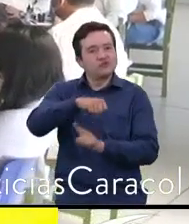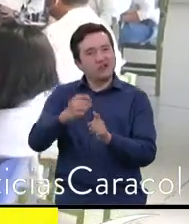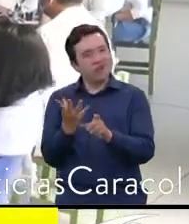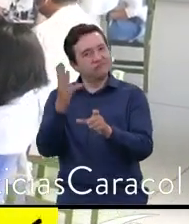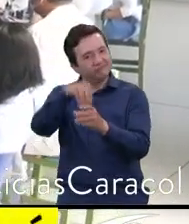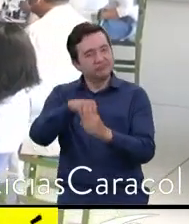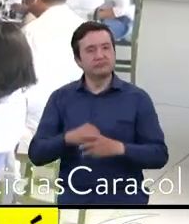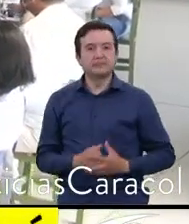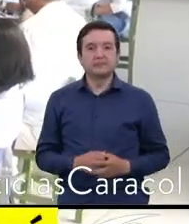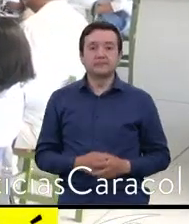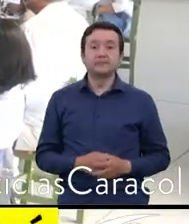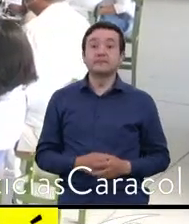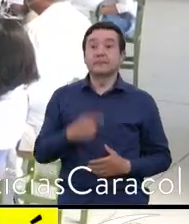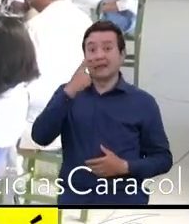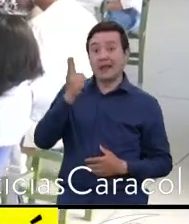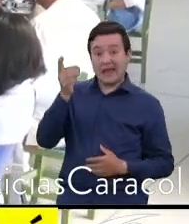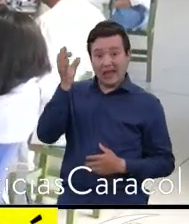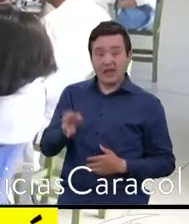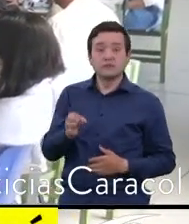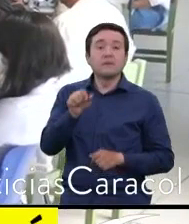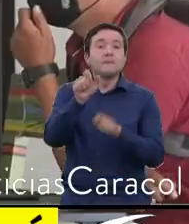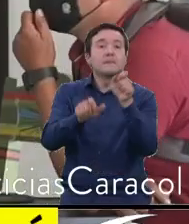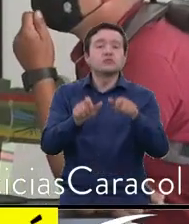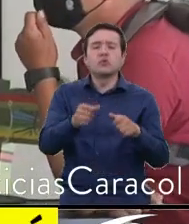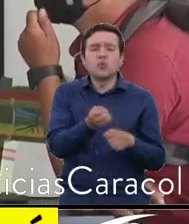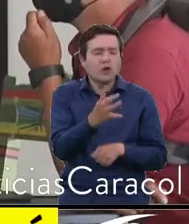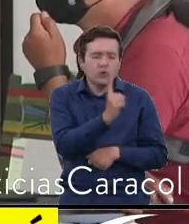reincorporación en la sociedad.